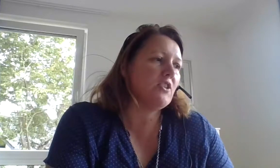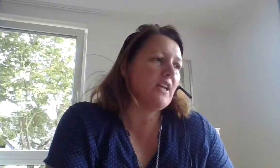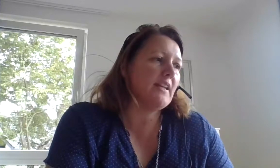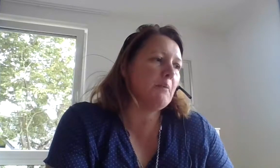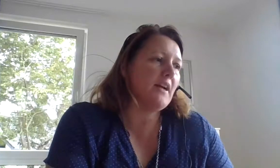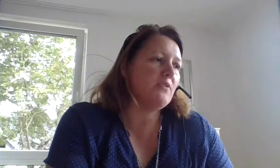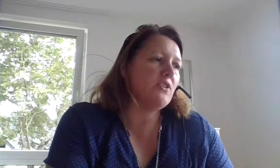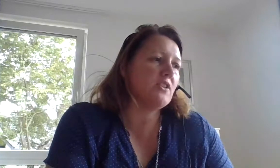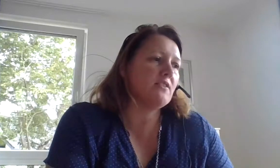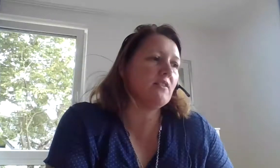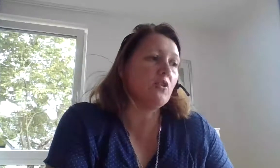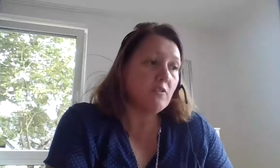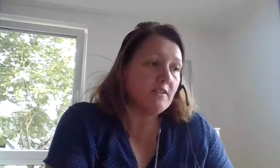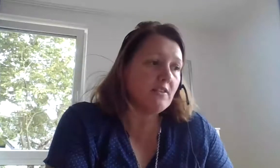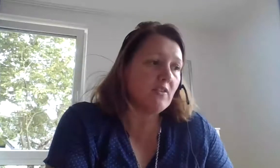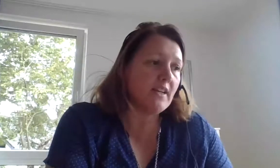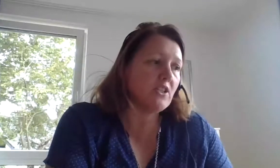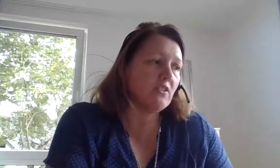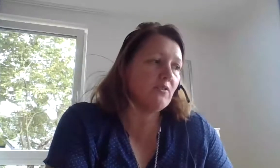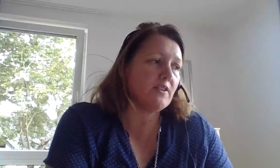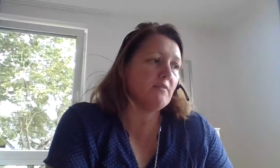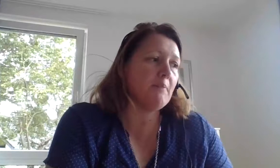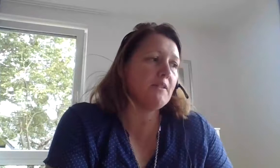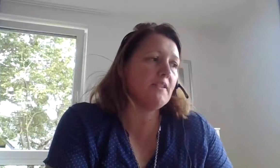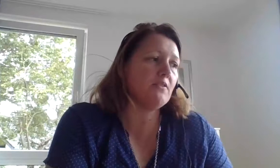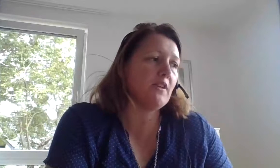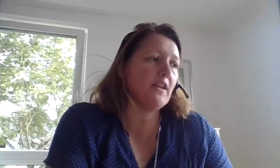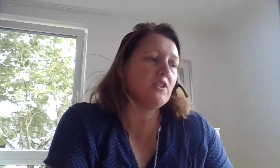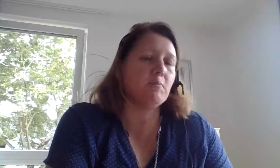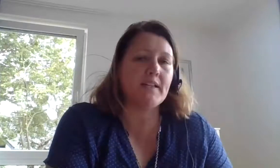التي يمكن تطبيقها للمعلمين في هذه الظروف الراهنة التي أثرت على مسيرة التعليم